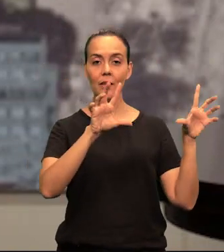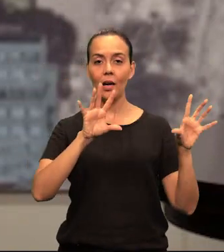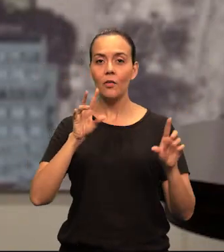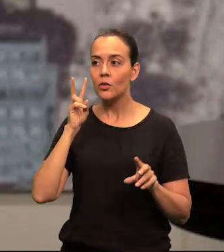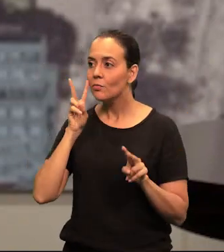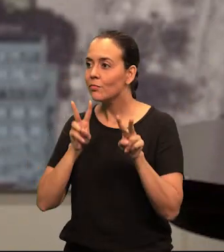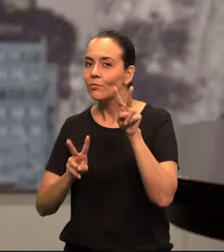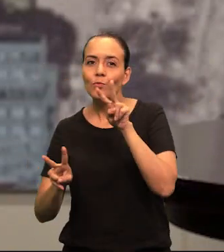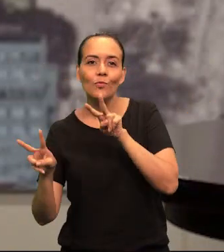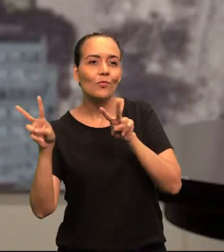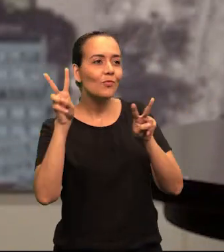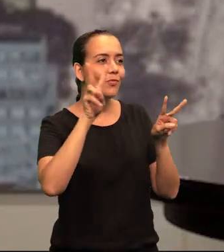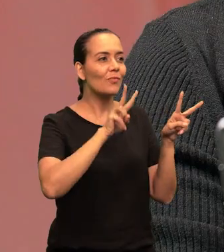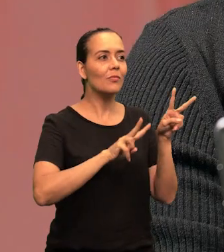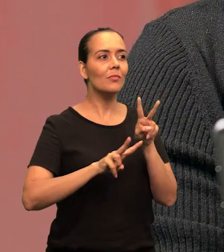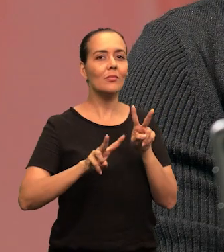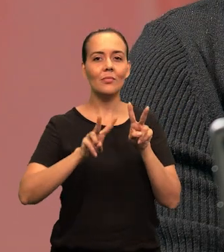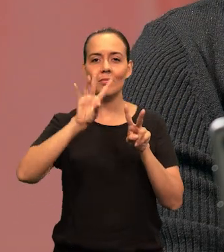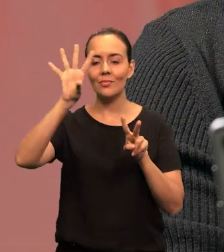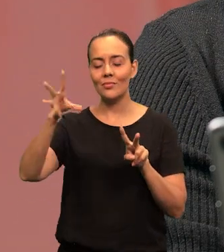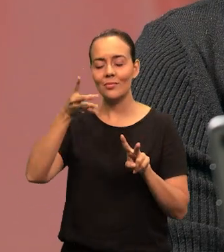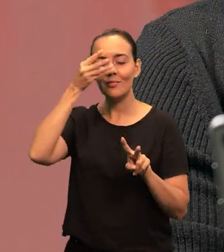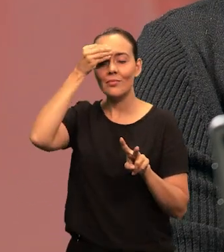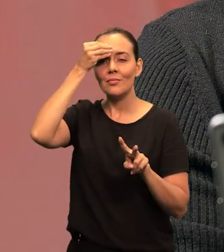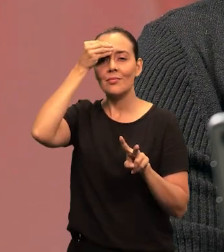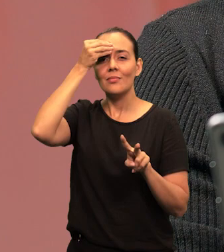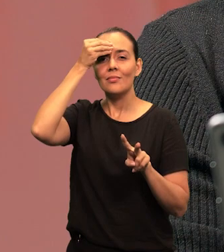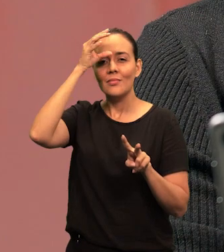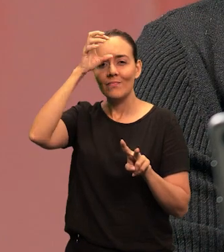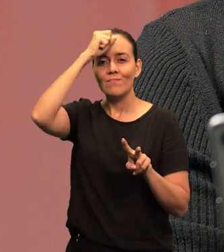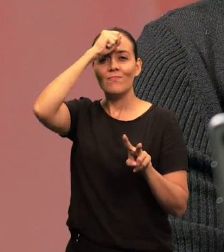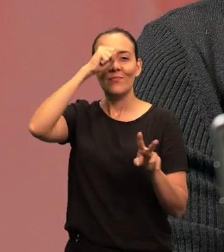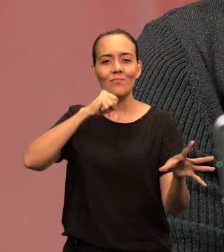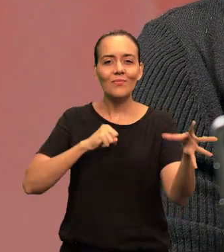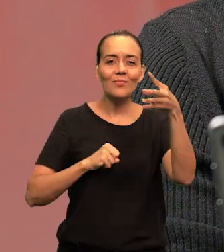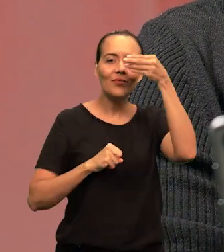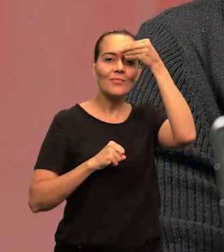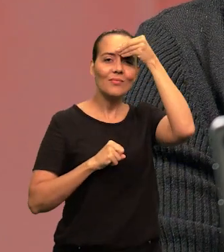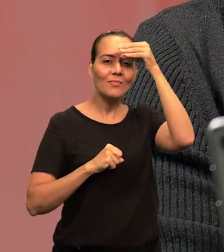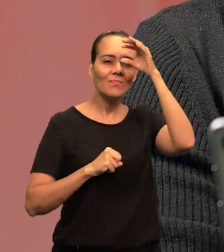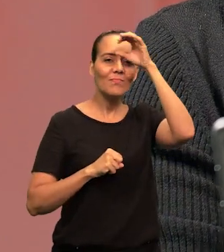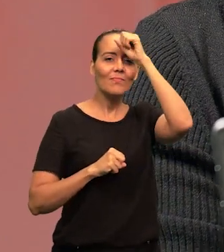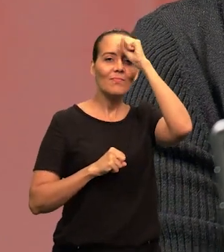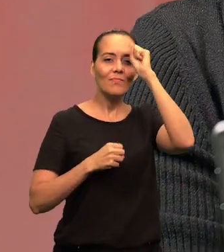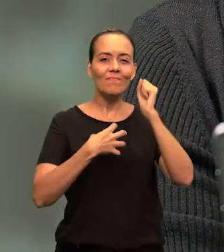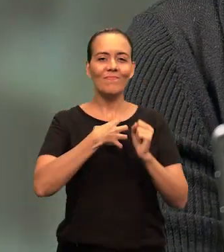não como furto, mas como apropriação, aquilo que você torna próprio, que você torna teu,